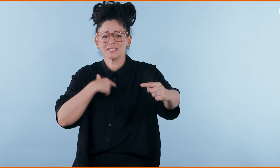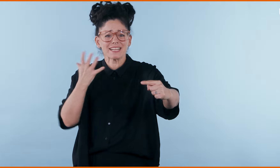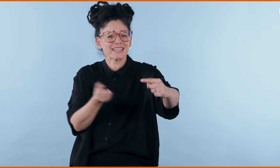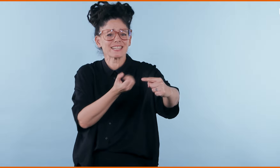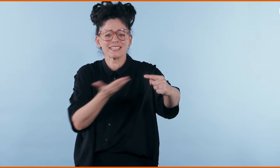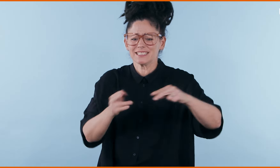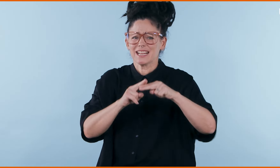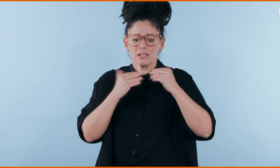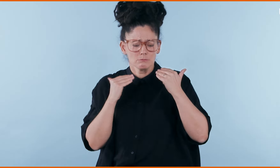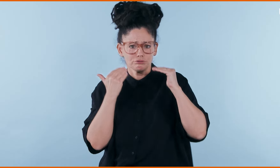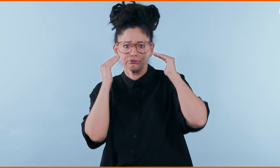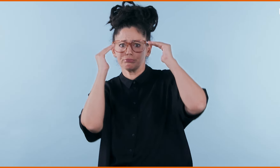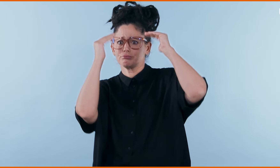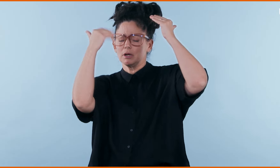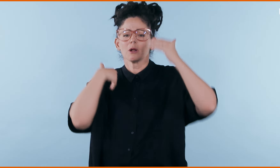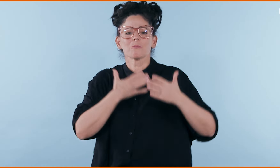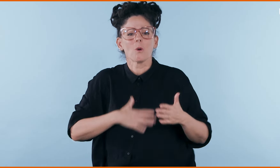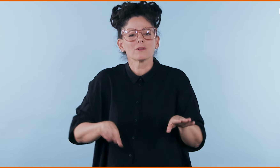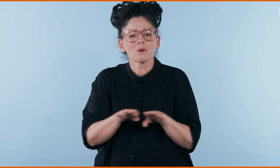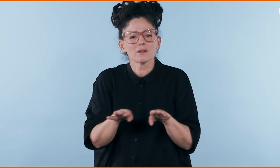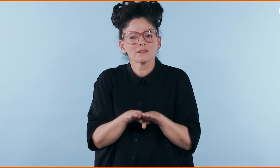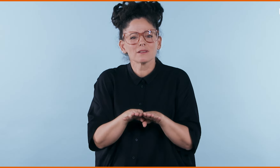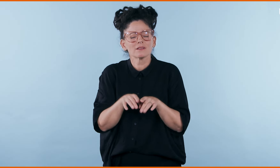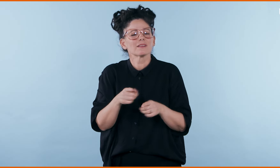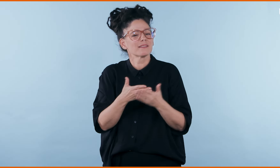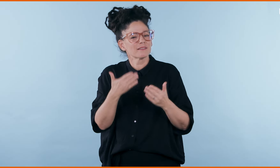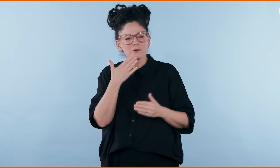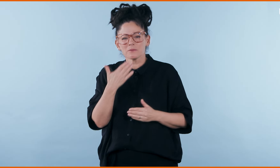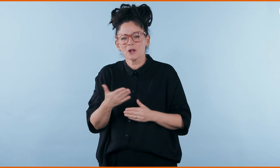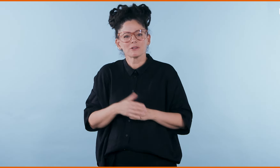Jag hinner inte. Jag blir påverkad av det och mår dåligt. Det är inte bra.